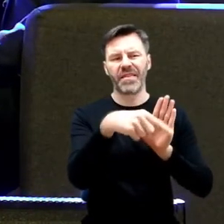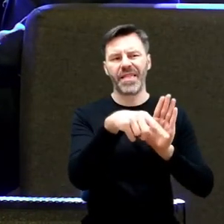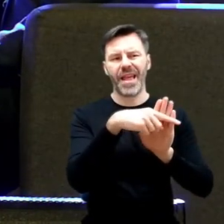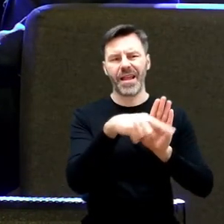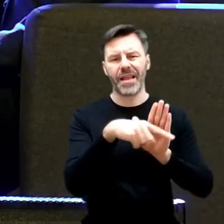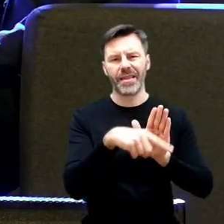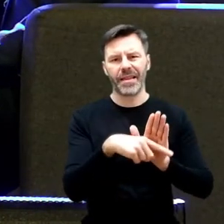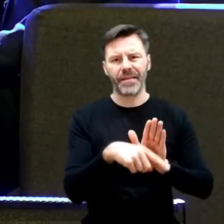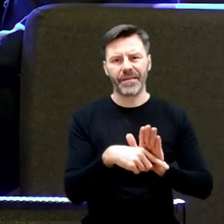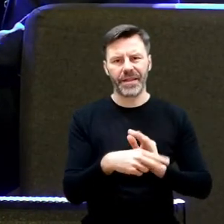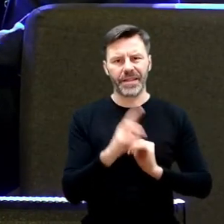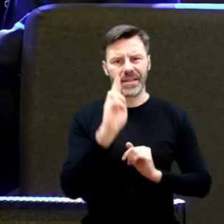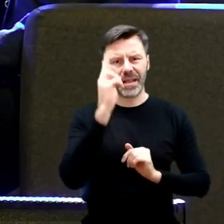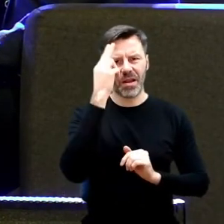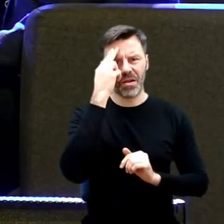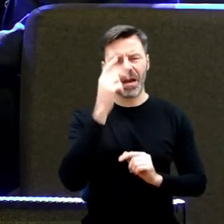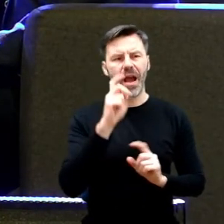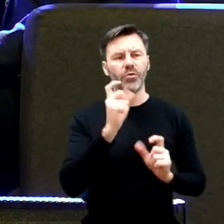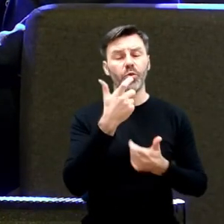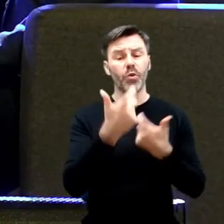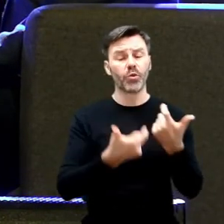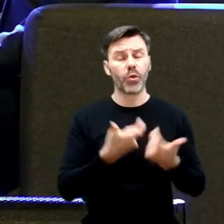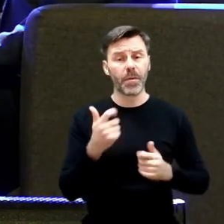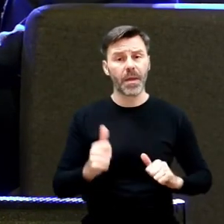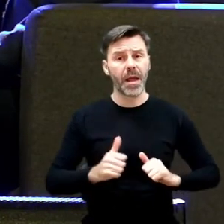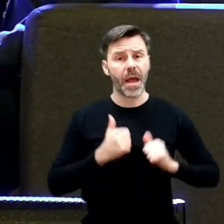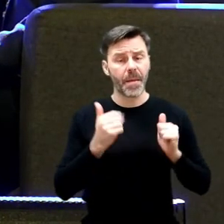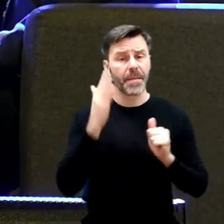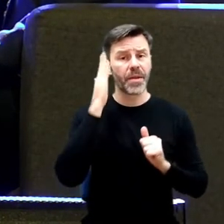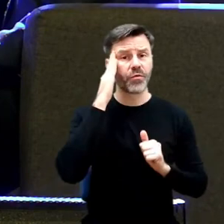A co zrobić, żeby te mieszkania tworzone przez gminy czy przez spółki gminne,